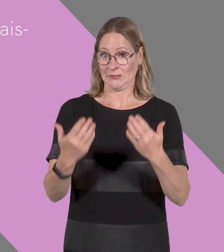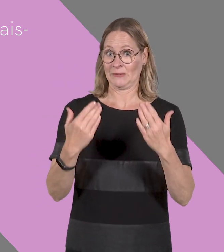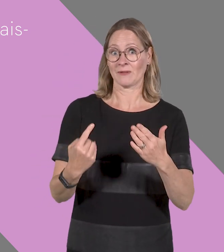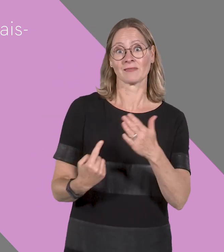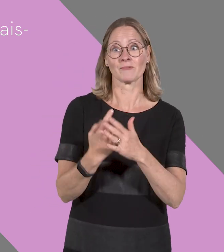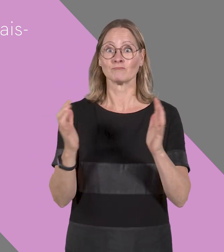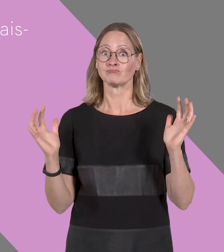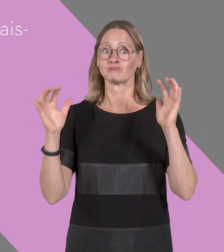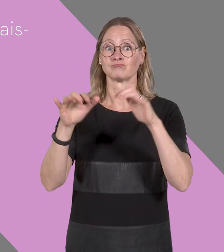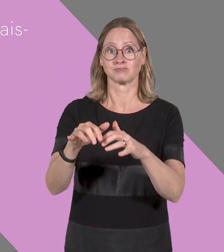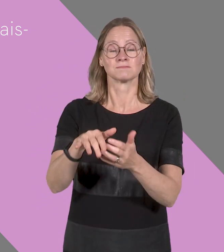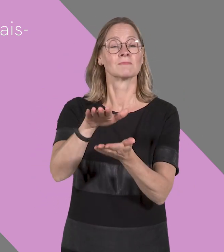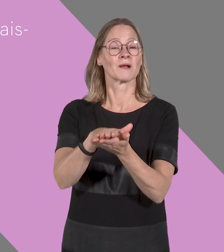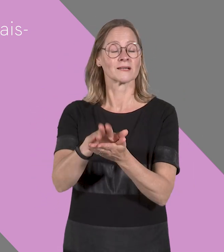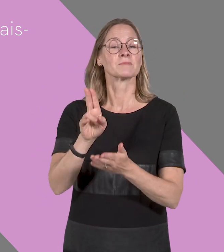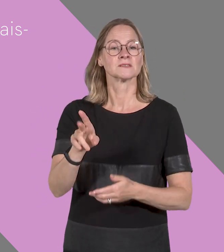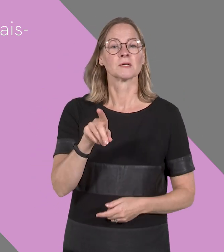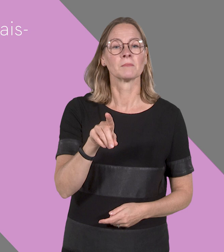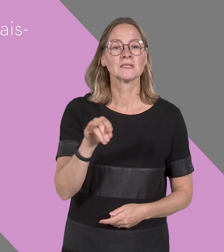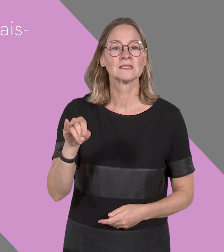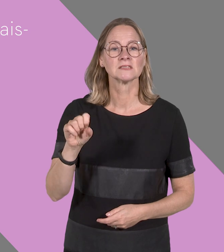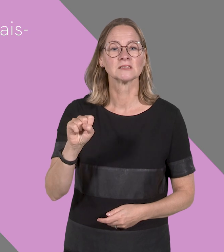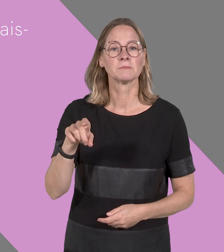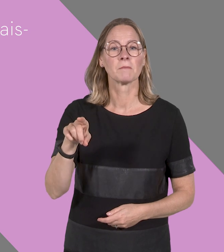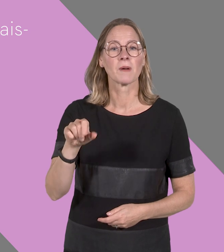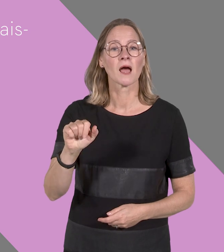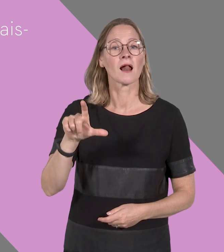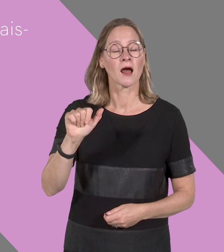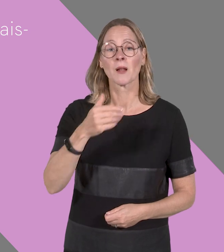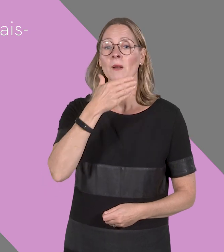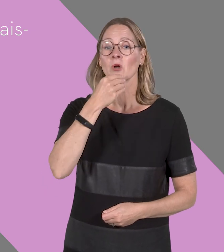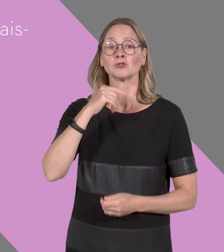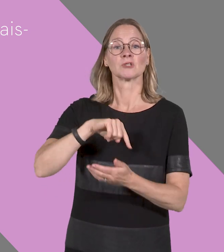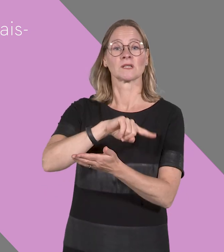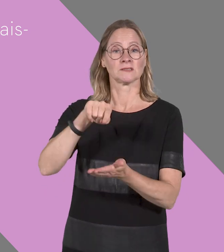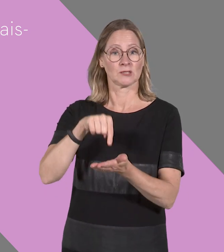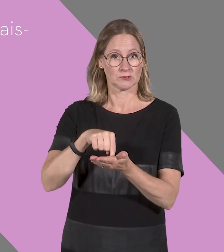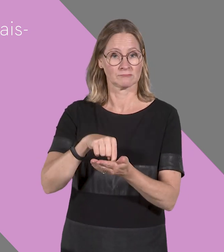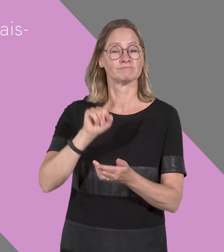Tällä kertaa tapahtumapaikkana toimii Piispalan nuorisokeskus -